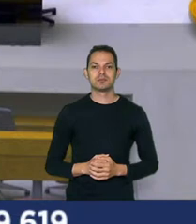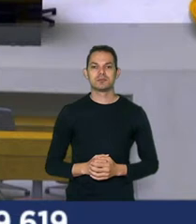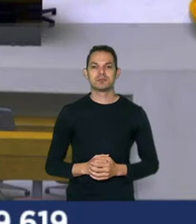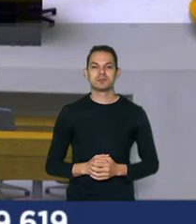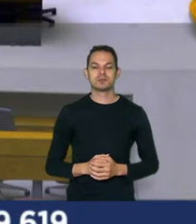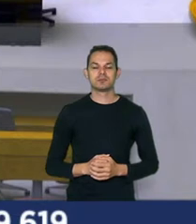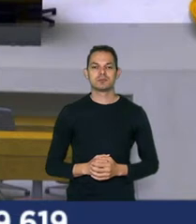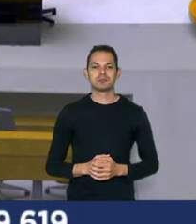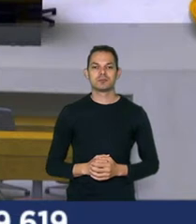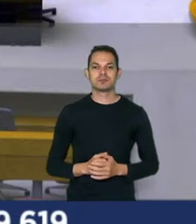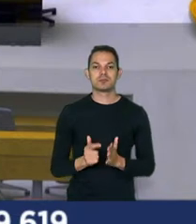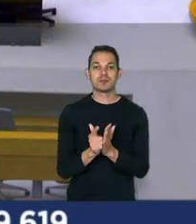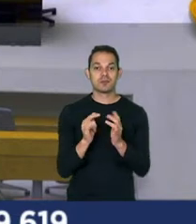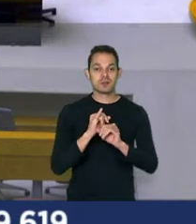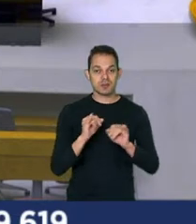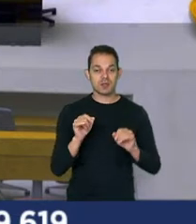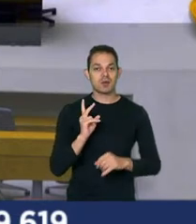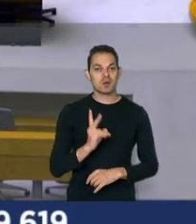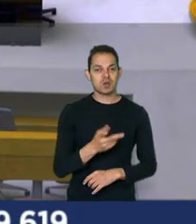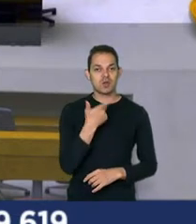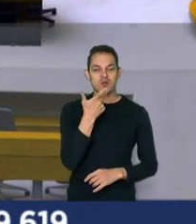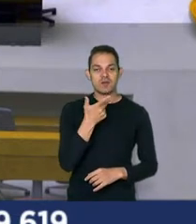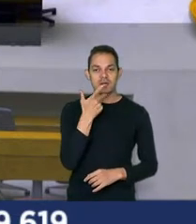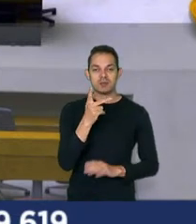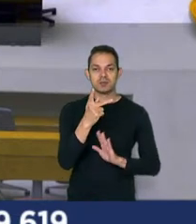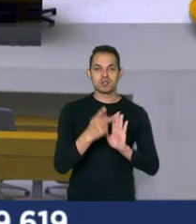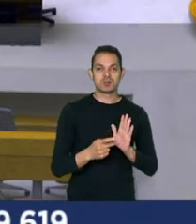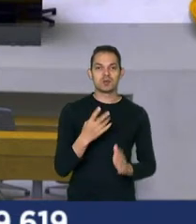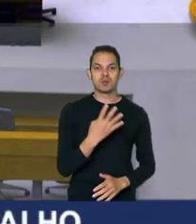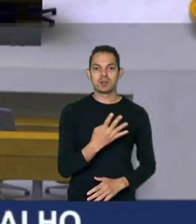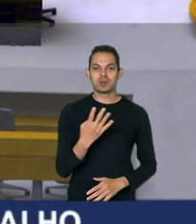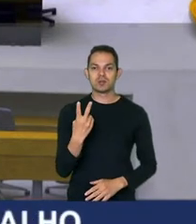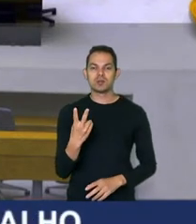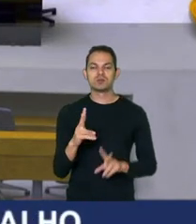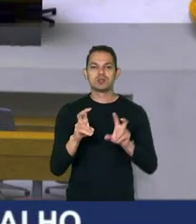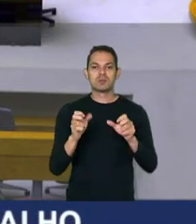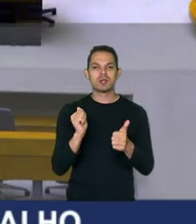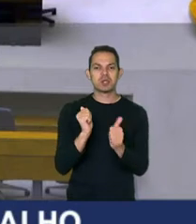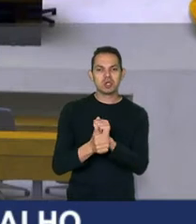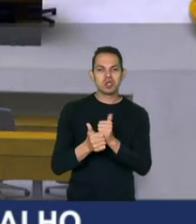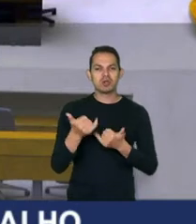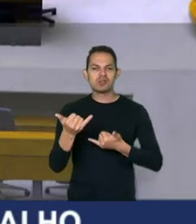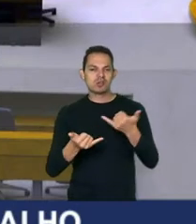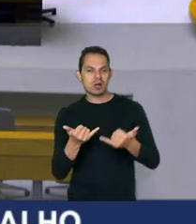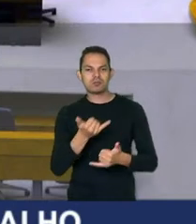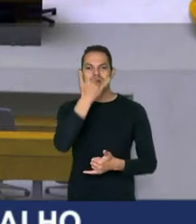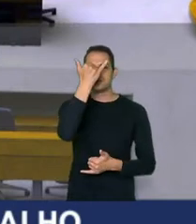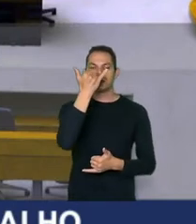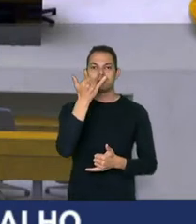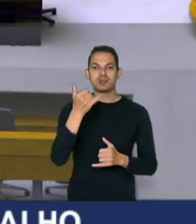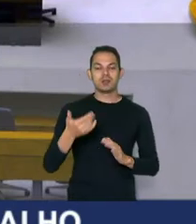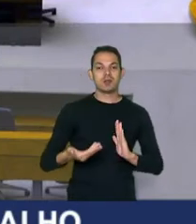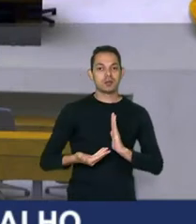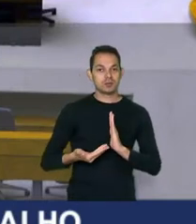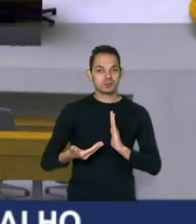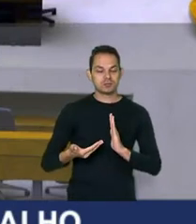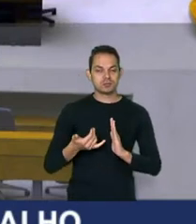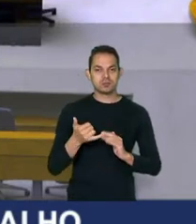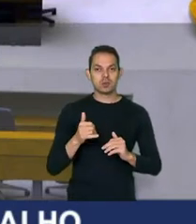CELSO MALDANER. -- [REPÓRTER]: COM RELAÇÃO A ESSE PROJETO 442 DOS BINGOS E JOGOS DE AZAR, O PLENÁRIO APROVOU ONTEM O TEXTO BASE QUE AINDA PODE SER